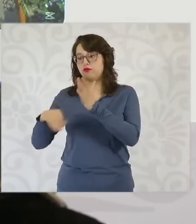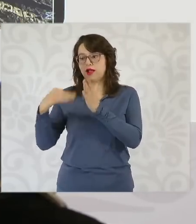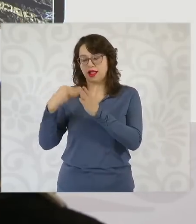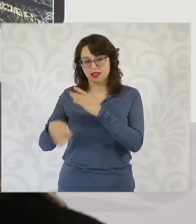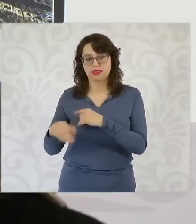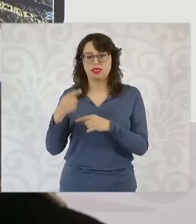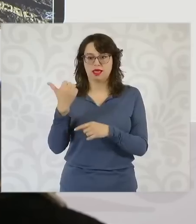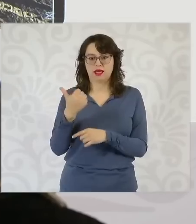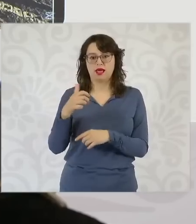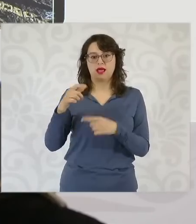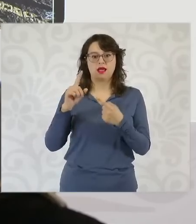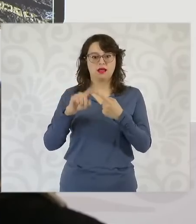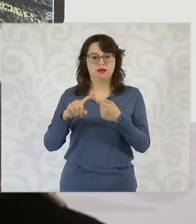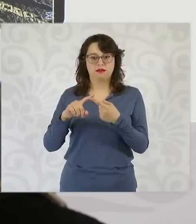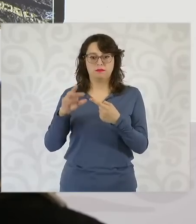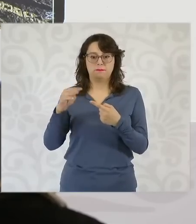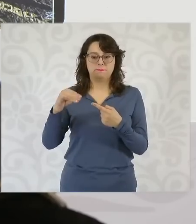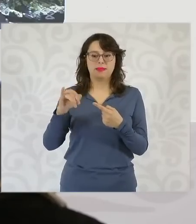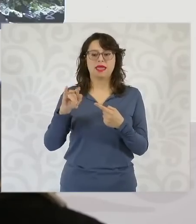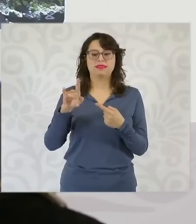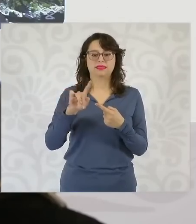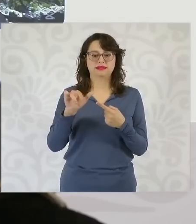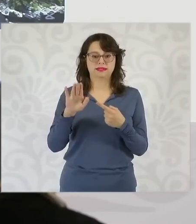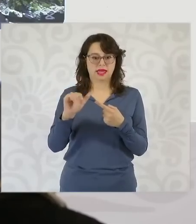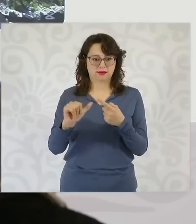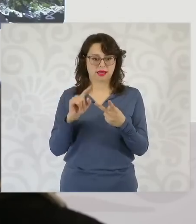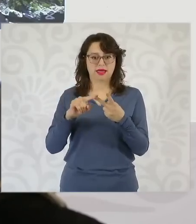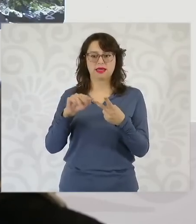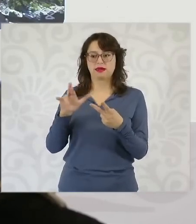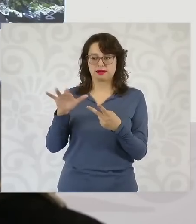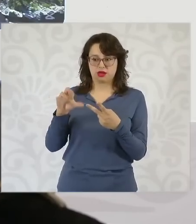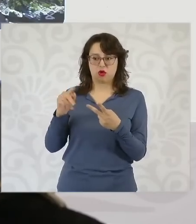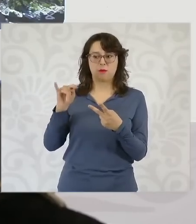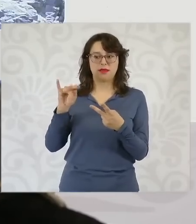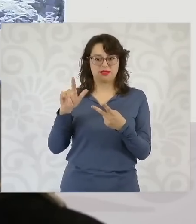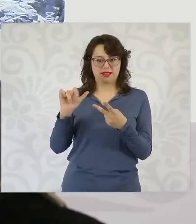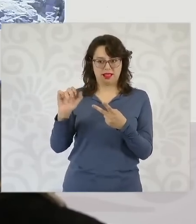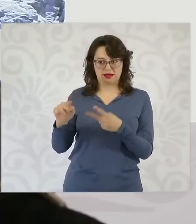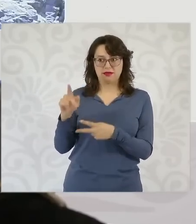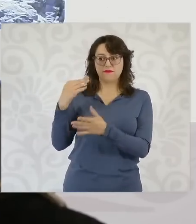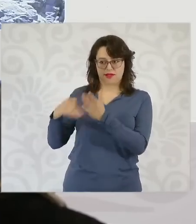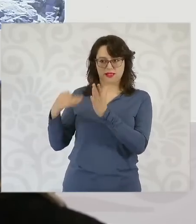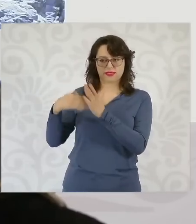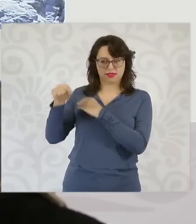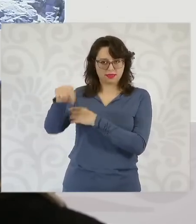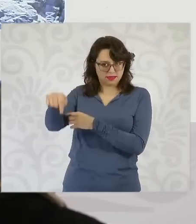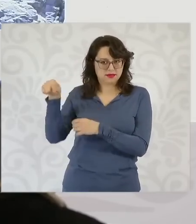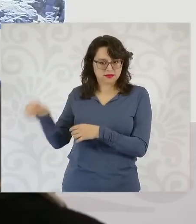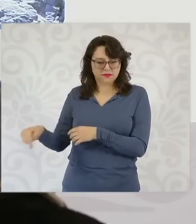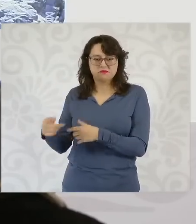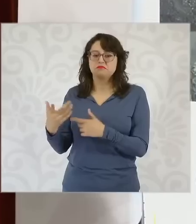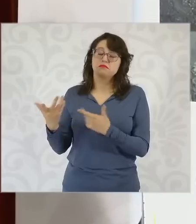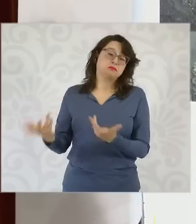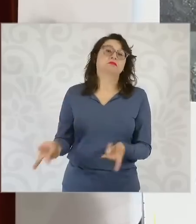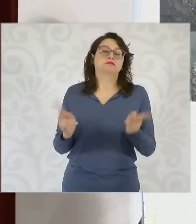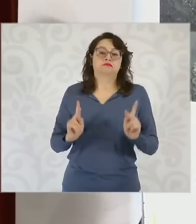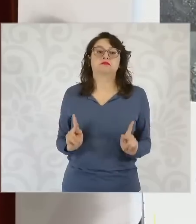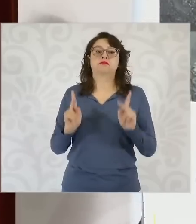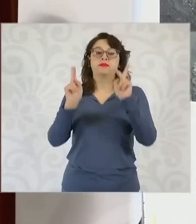le río mitlan eh todos estructuras importantes algunas de claros de 150 200 Met de longitud